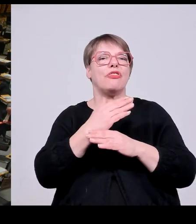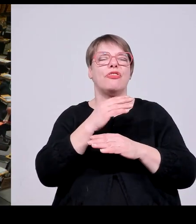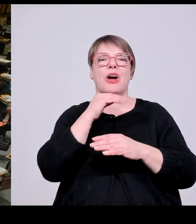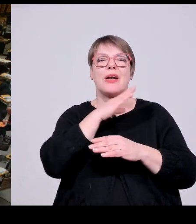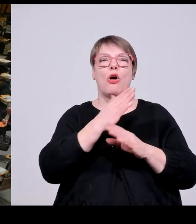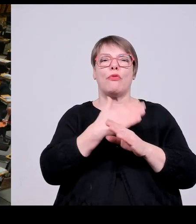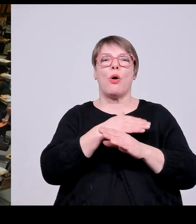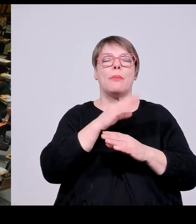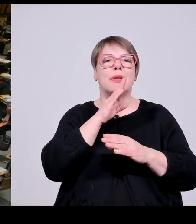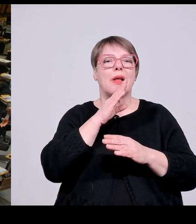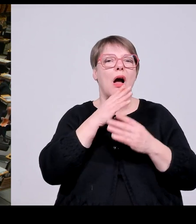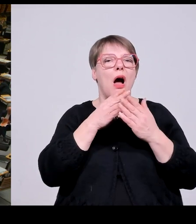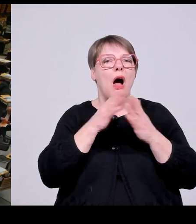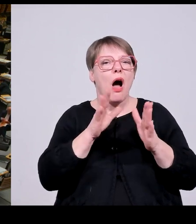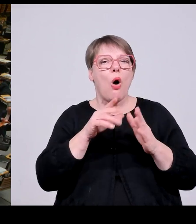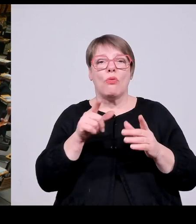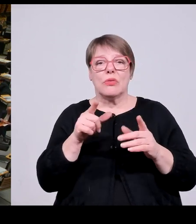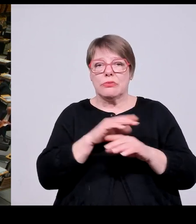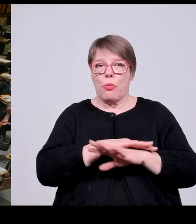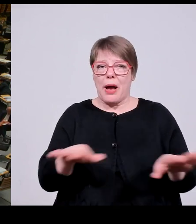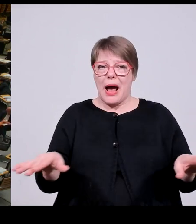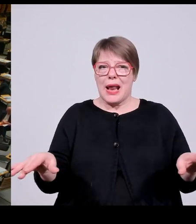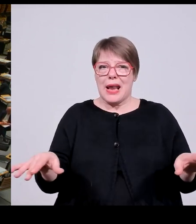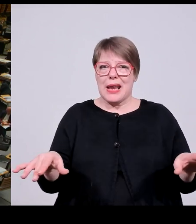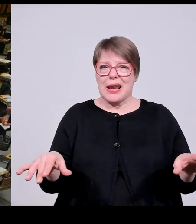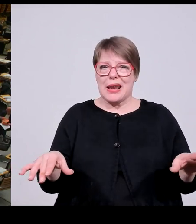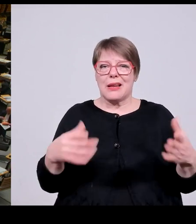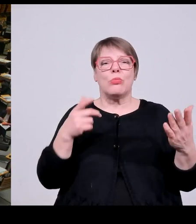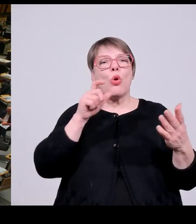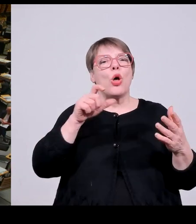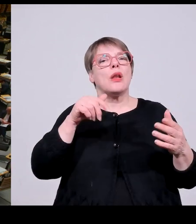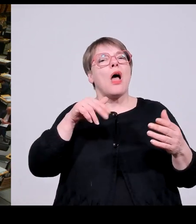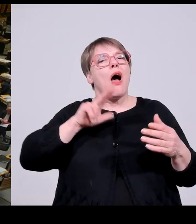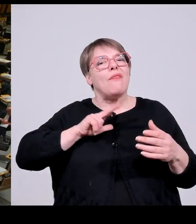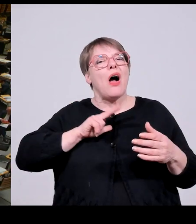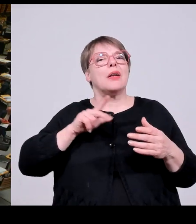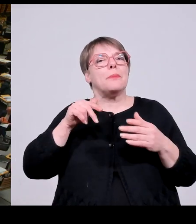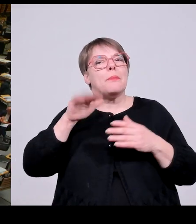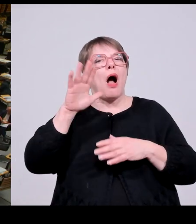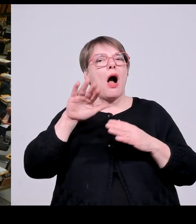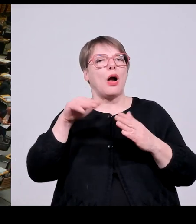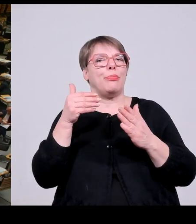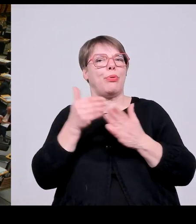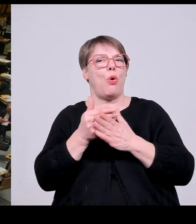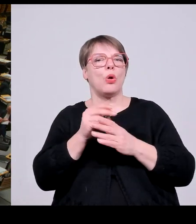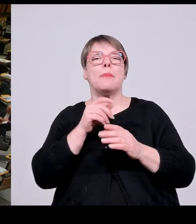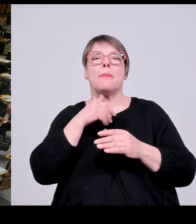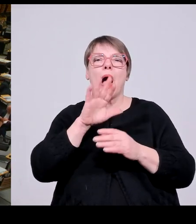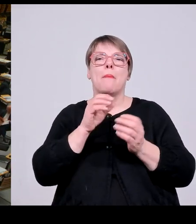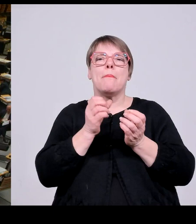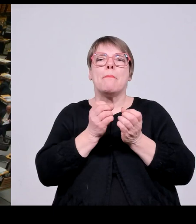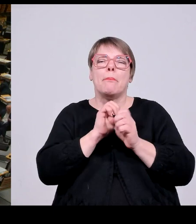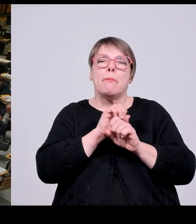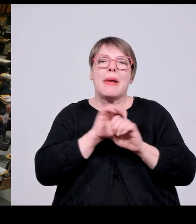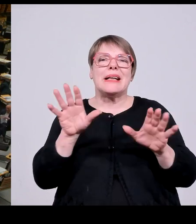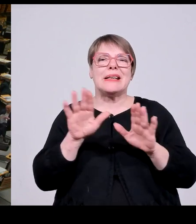nicht vor, zu dem Antrag der Koalitionsfraktionen auf Drucksache 19 0740 Empfiehlt der Fachausschuss einstimmig bei Enthaltung der